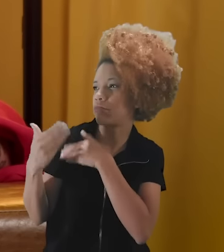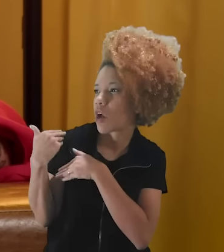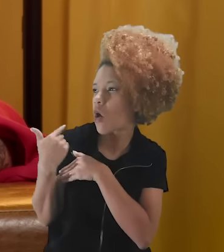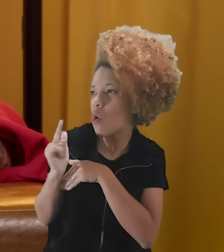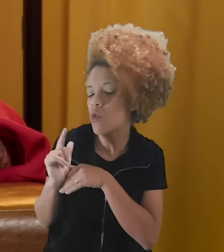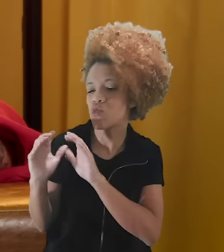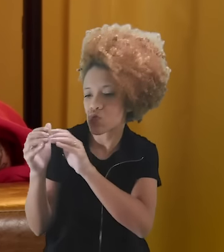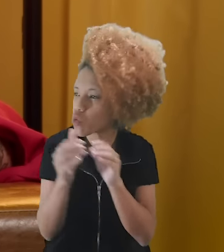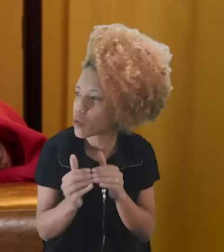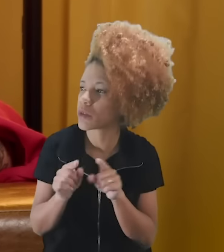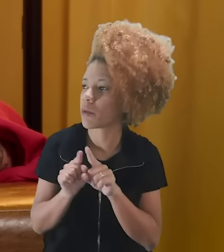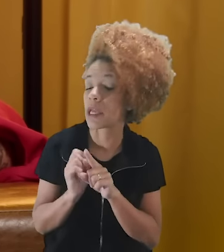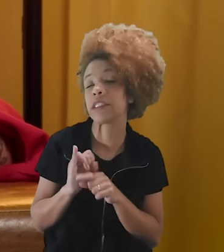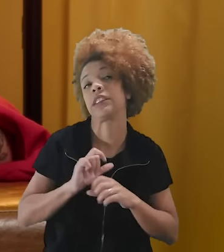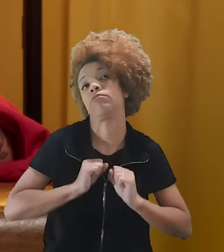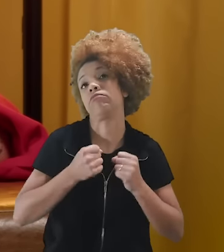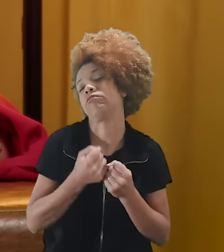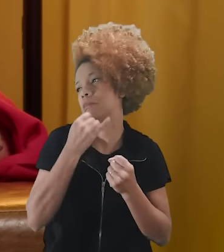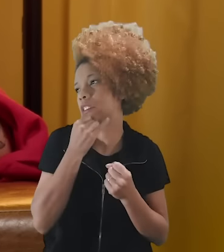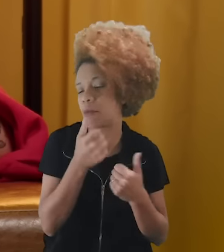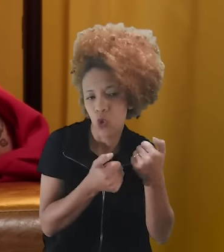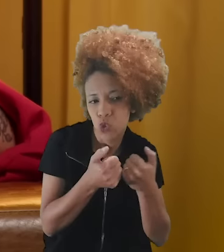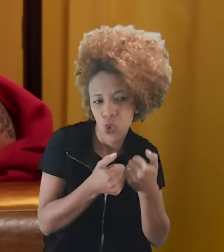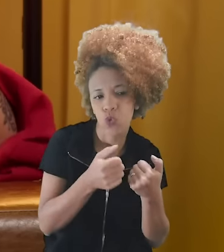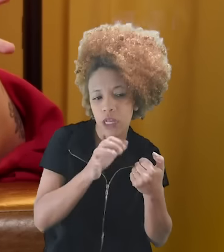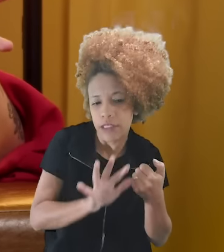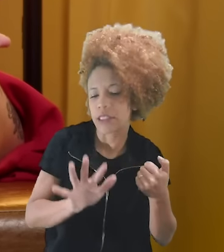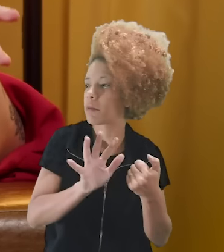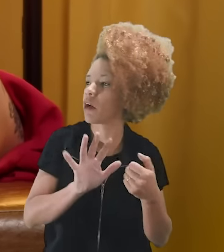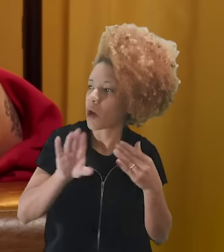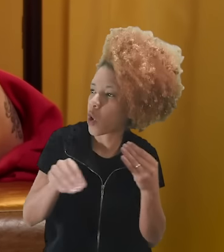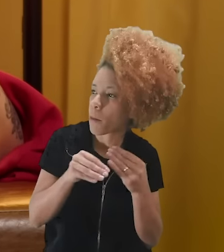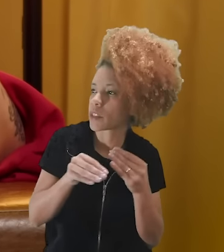como é que foi a equipe se já desempenhou um tipo de jogo nesse mapa com a mesma composição ou seja